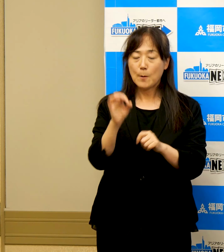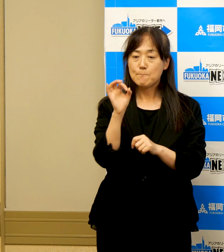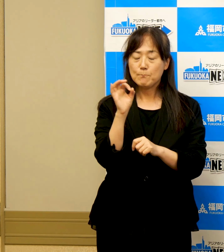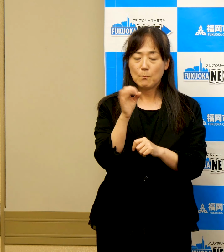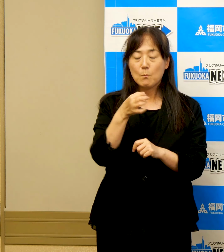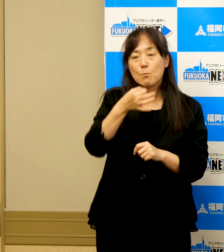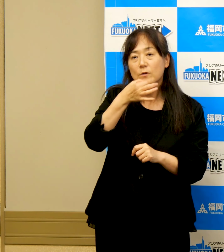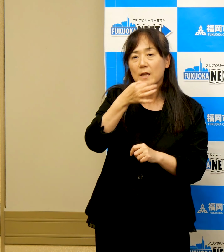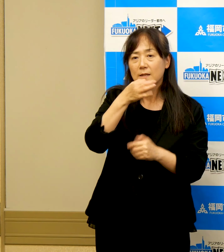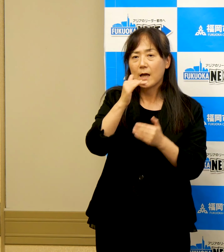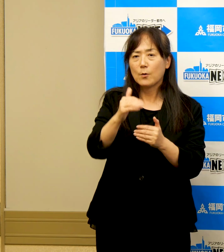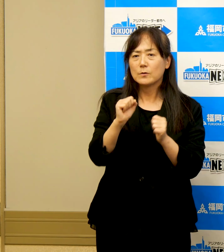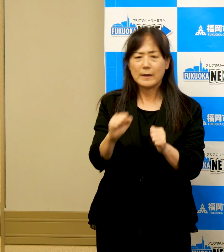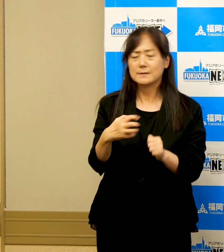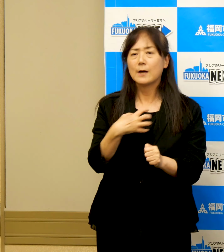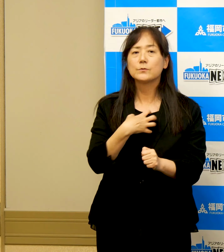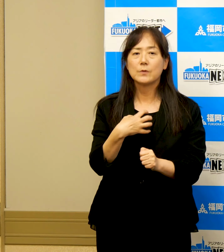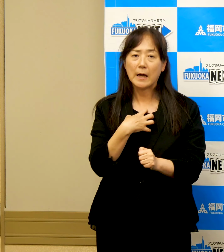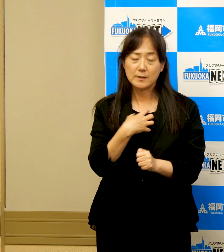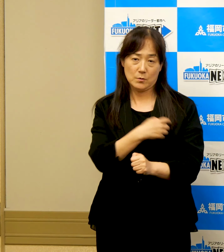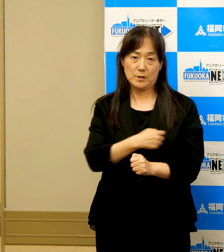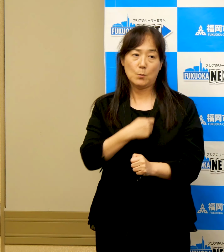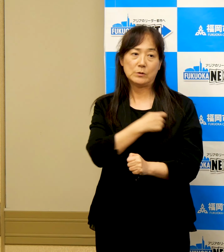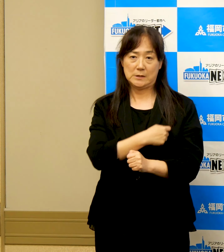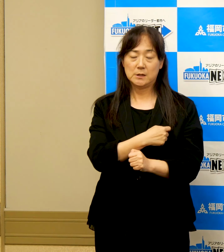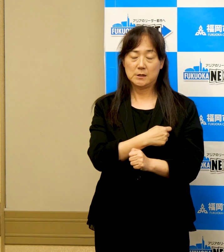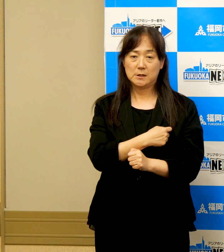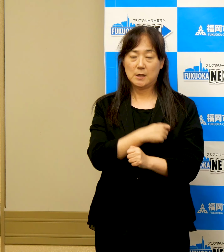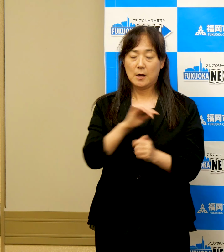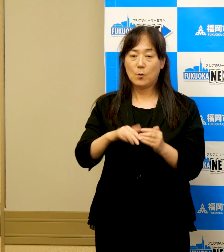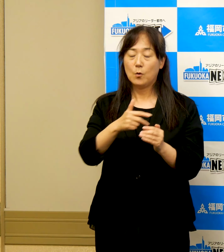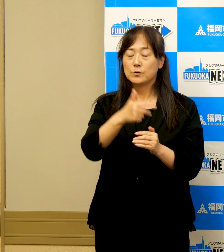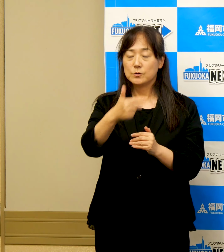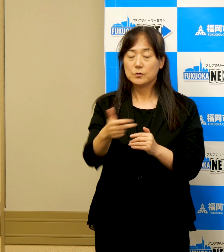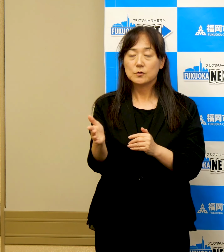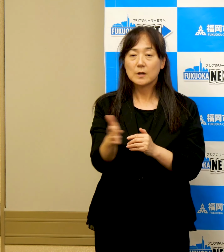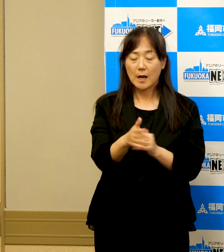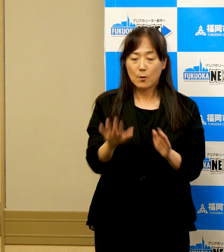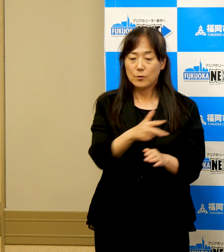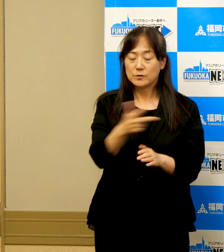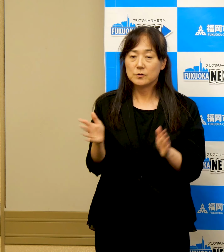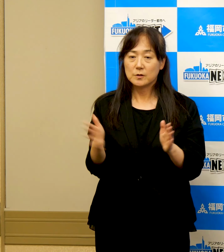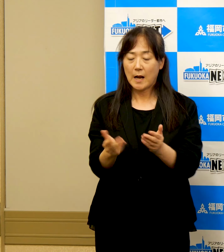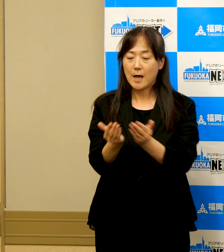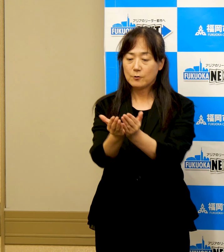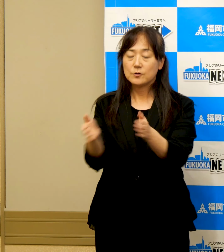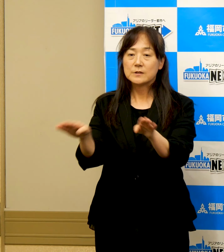もったいないことをしたくないという思いで 今週からクルーズセンターの予約が一気に